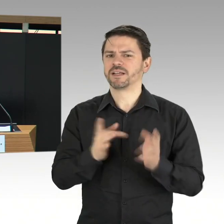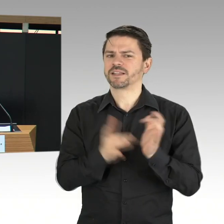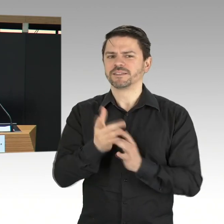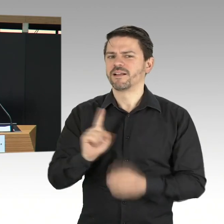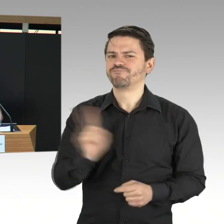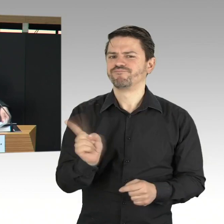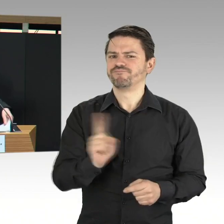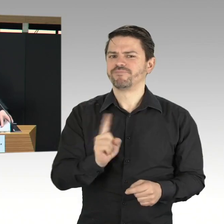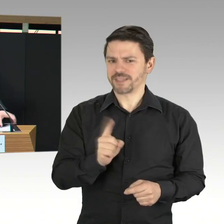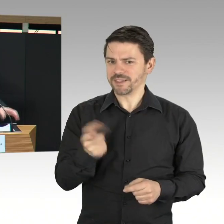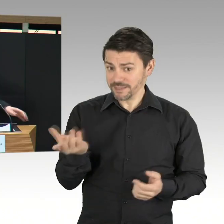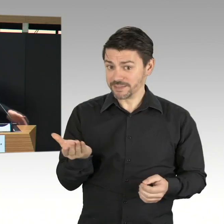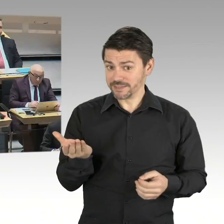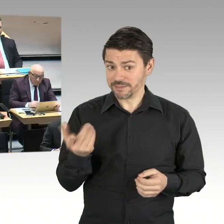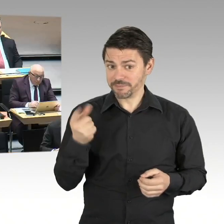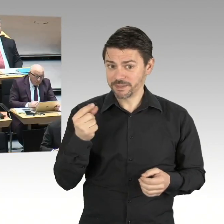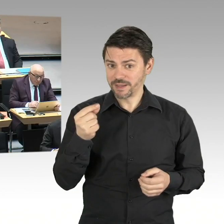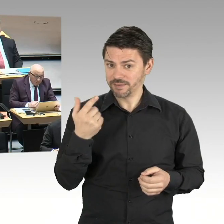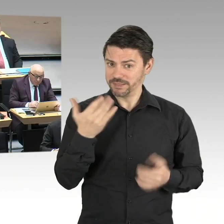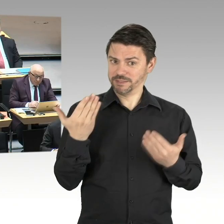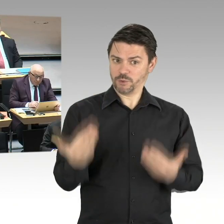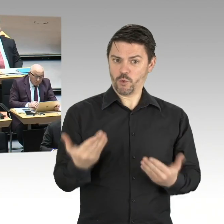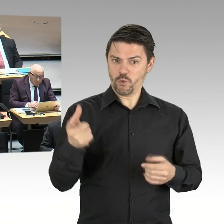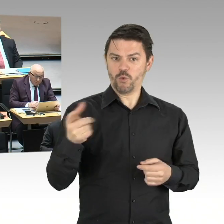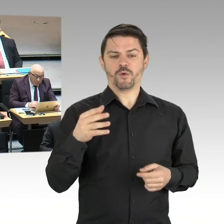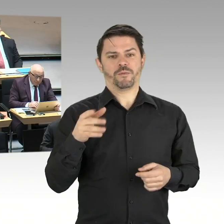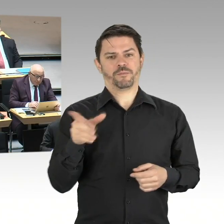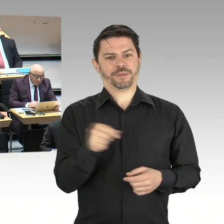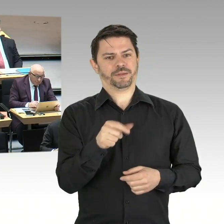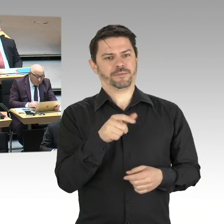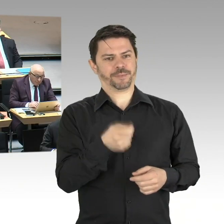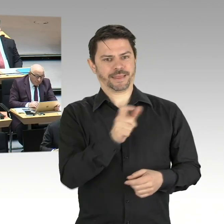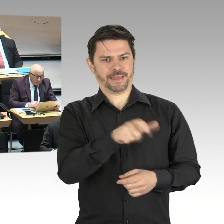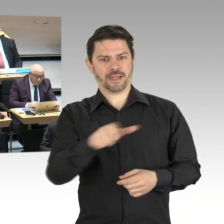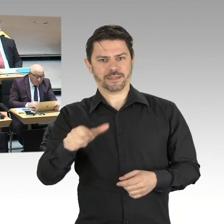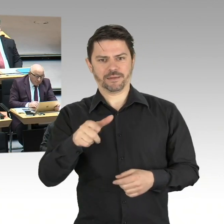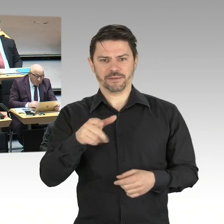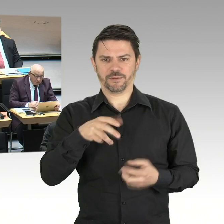(Beifall)